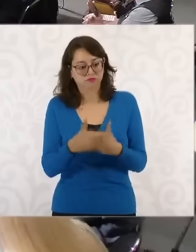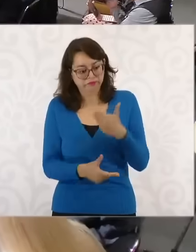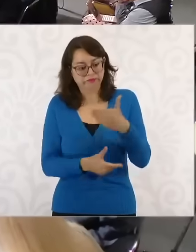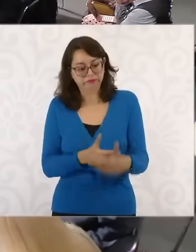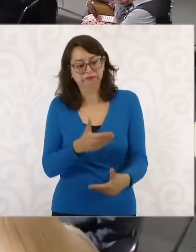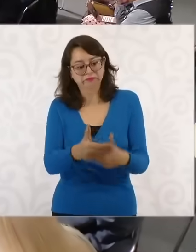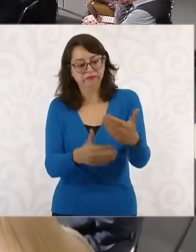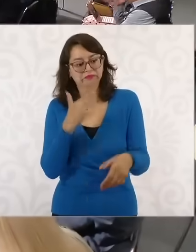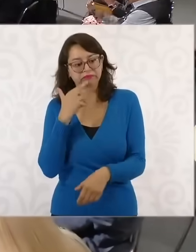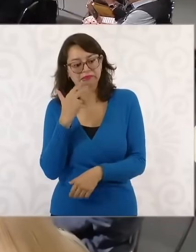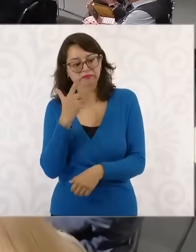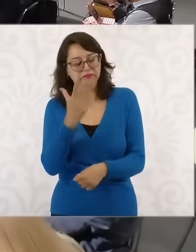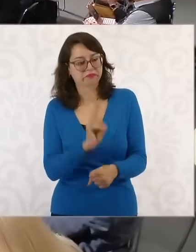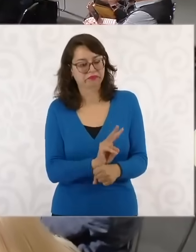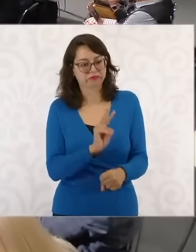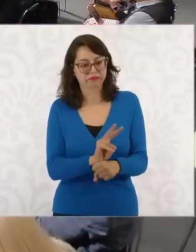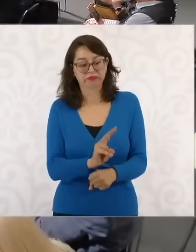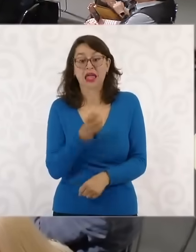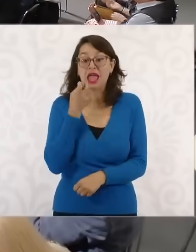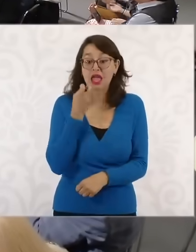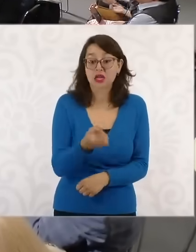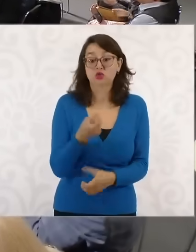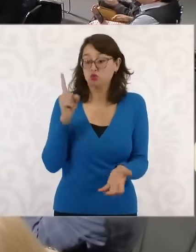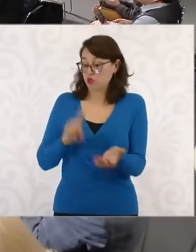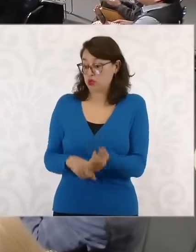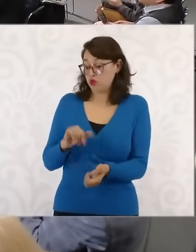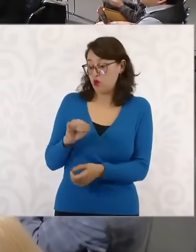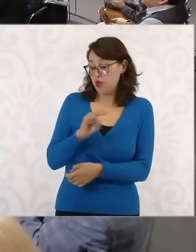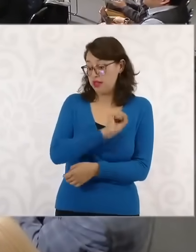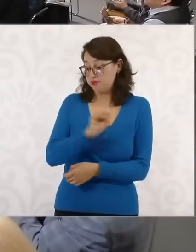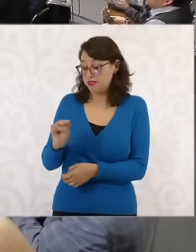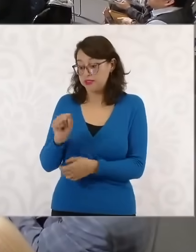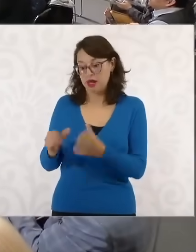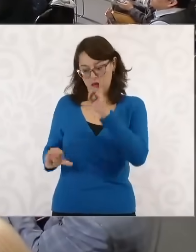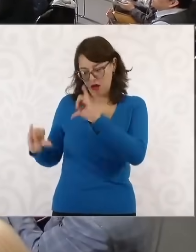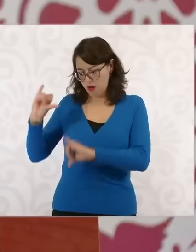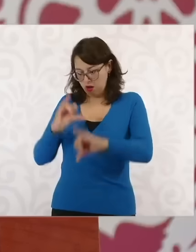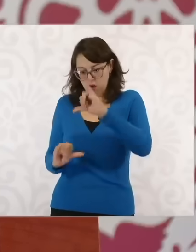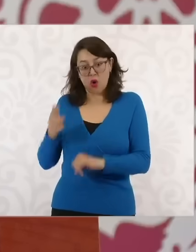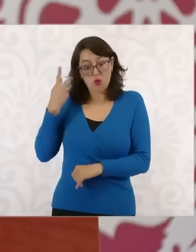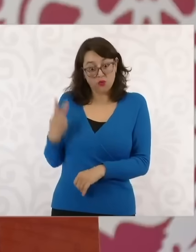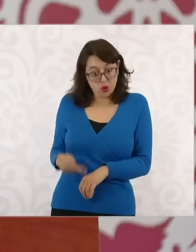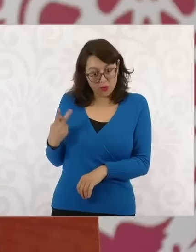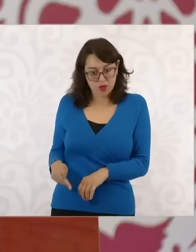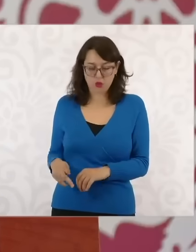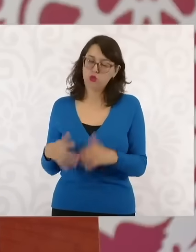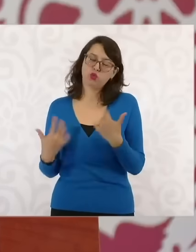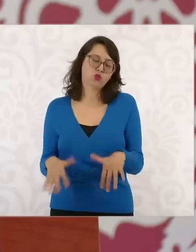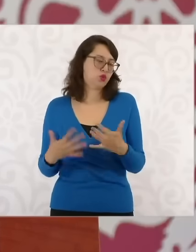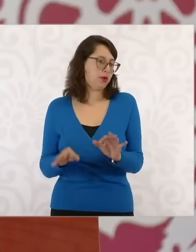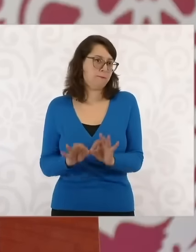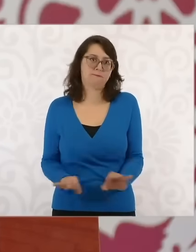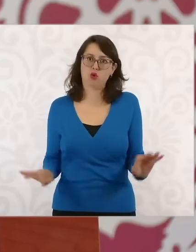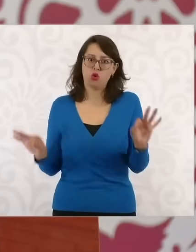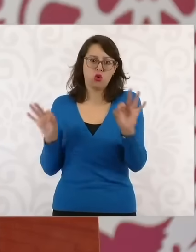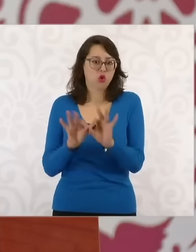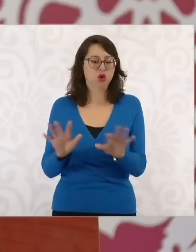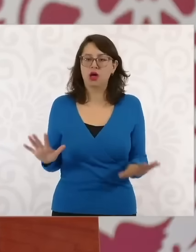mejoría. Entonces, tener las centrales de mezclas, pues sí es un cambio muy radical. Es normal que